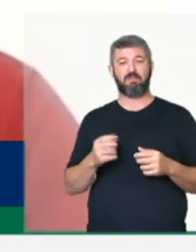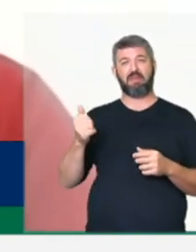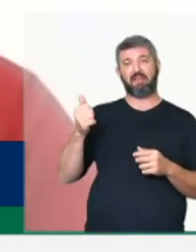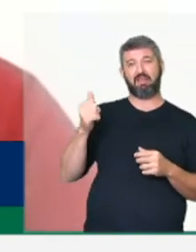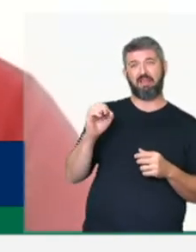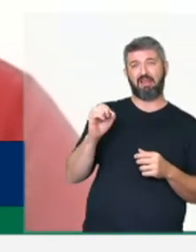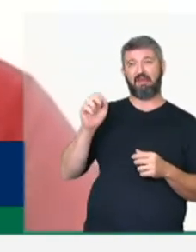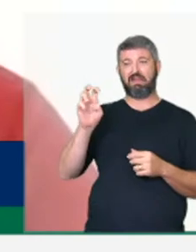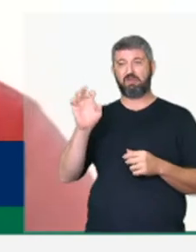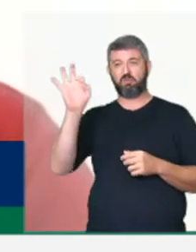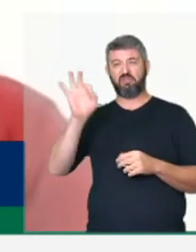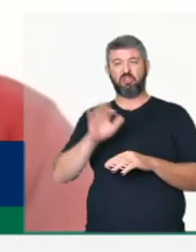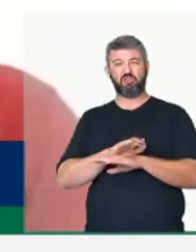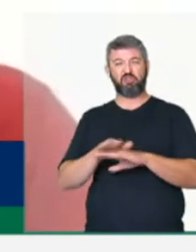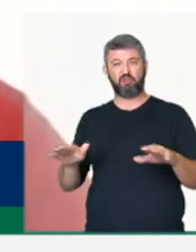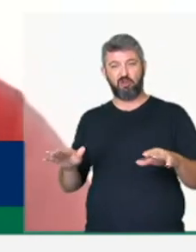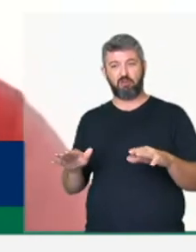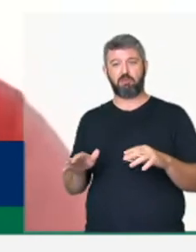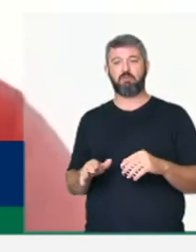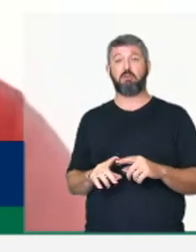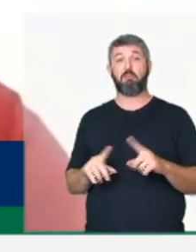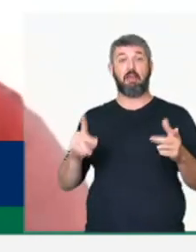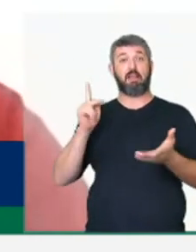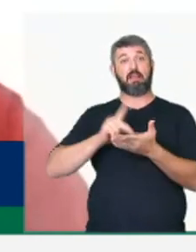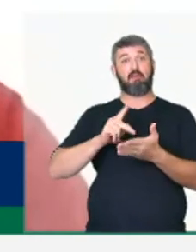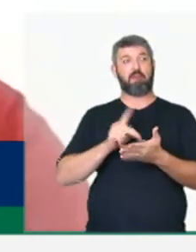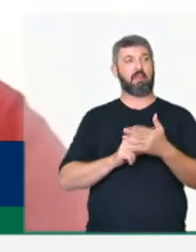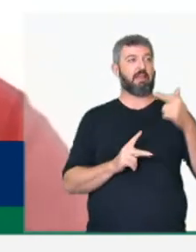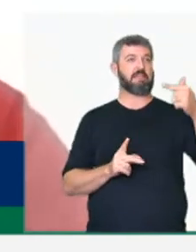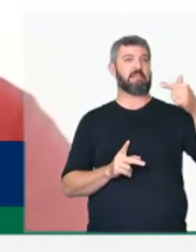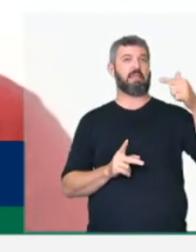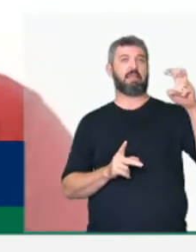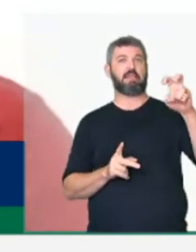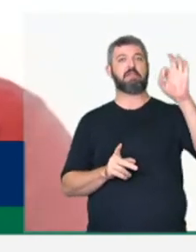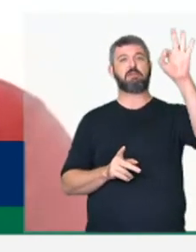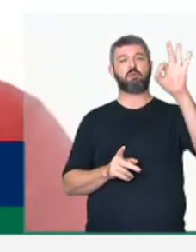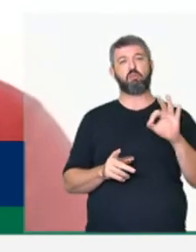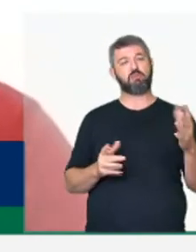O RELATOR DIZ QUE ESSE PERCENTUAL DE DESCONTO DE 5 E 10 É SER CONTRA O NORDESTE,